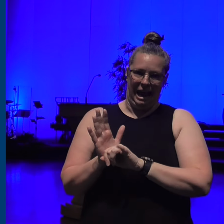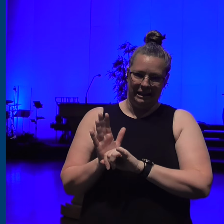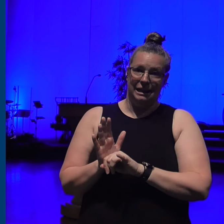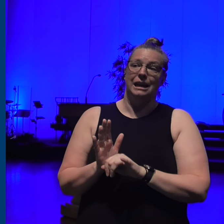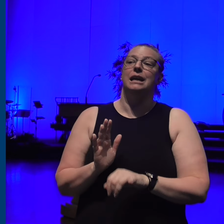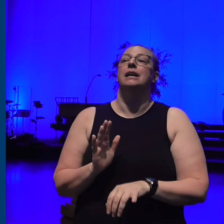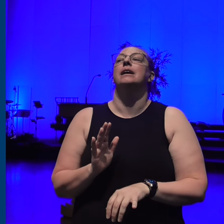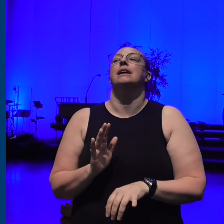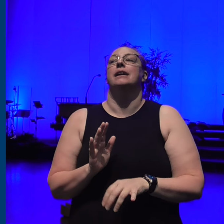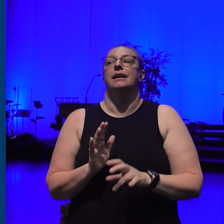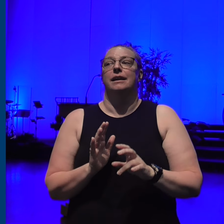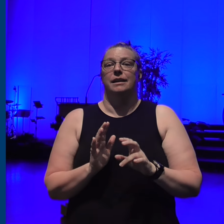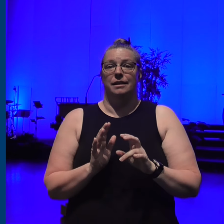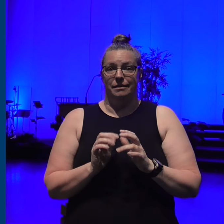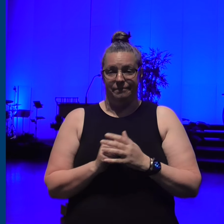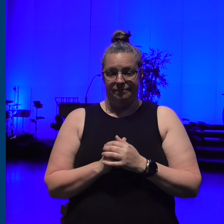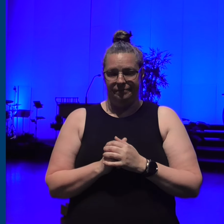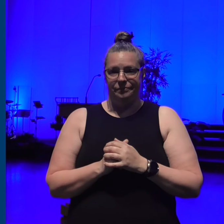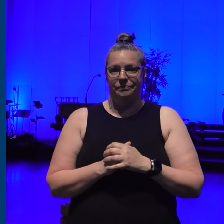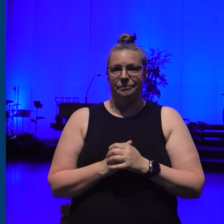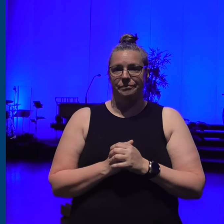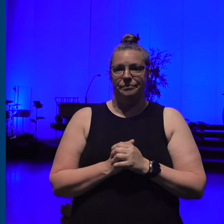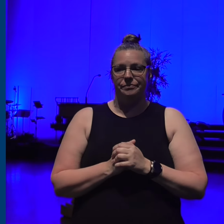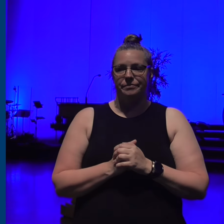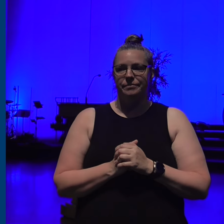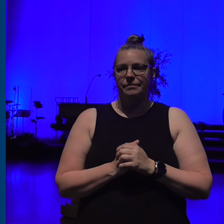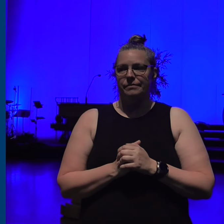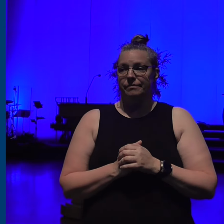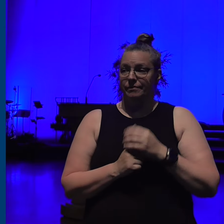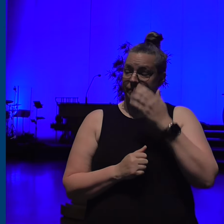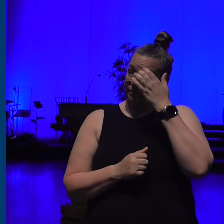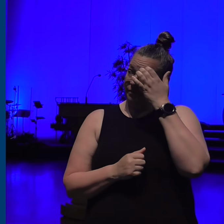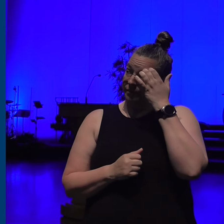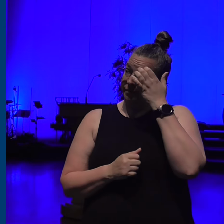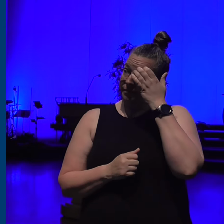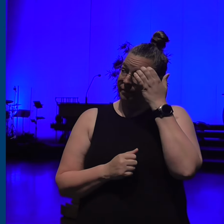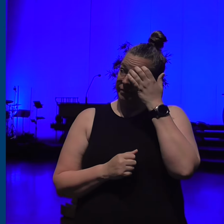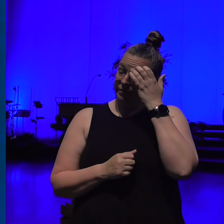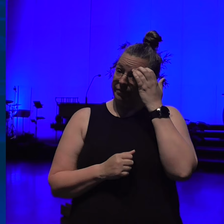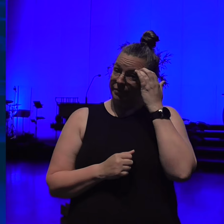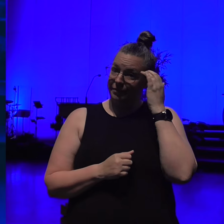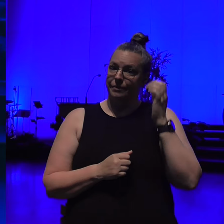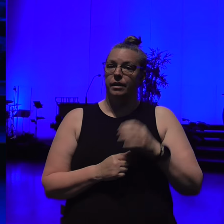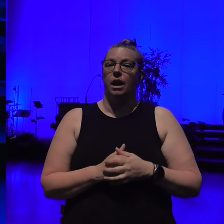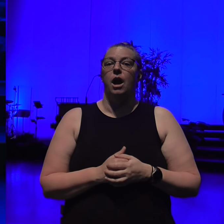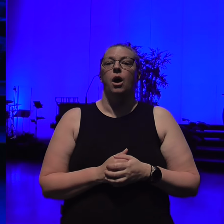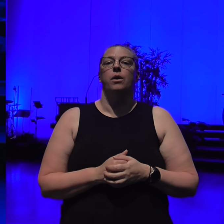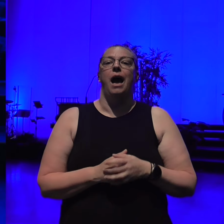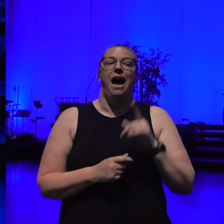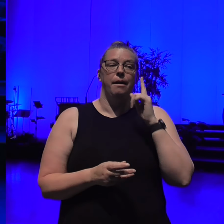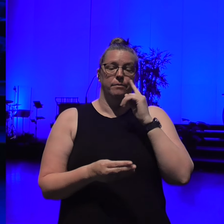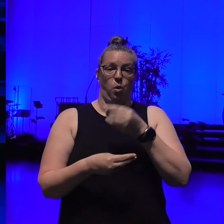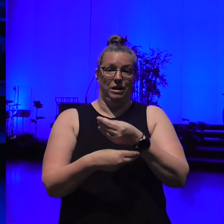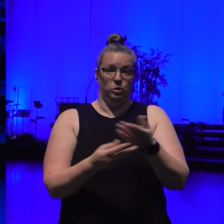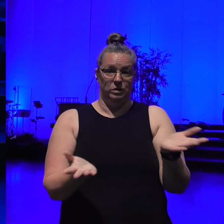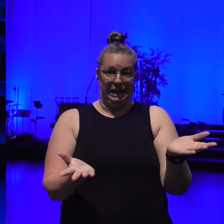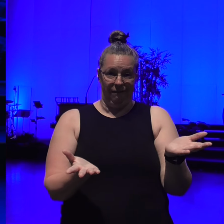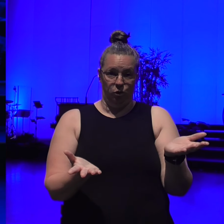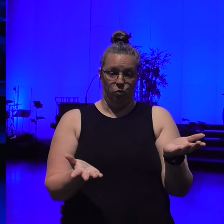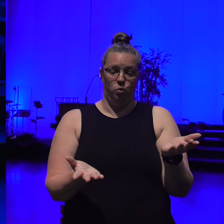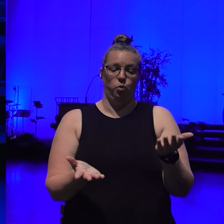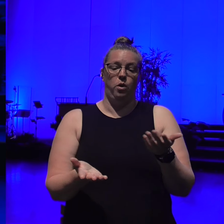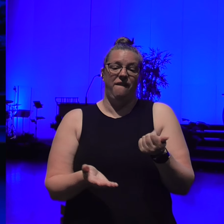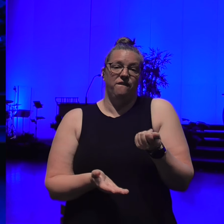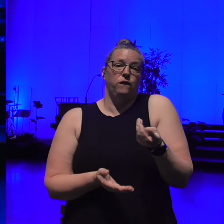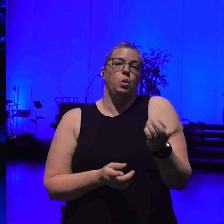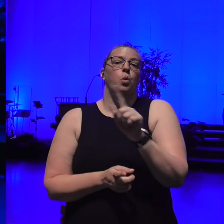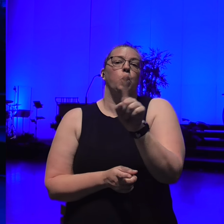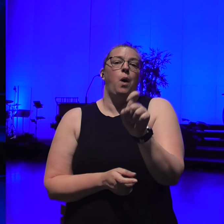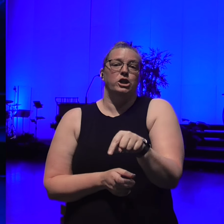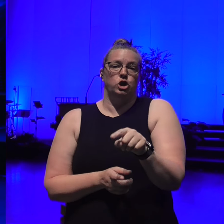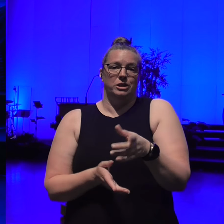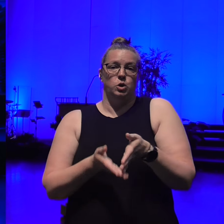semilla de la vocación auténtica. Algunas preguntas que debe hacerse antes de cerrar hoy. La primera, ¿en